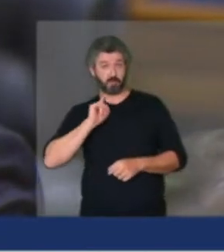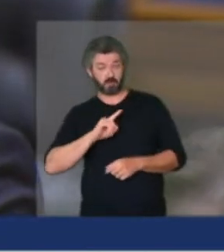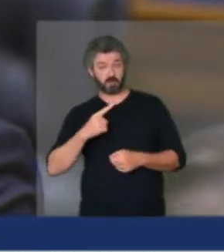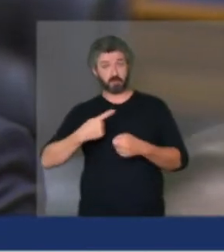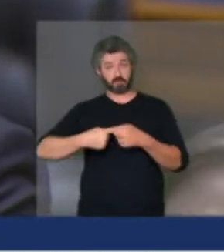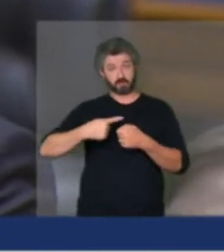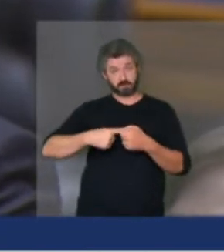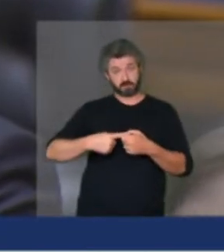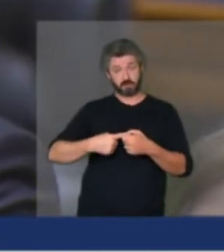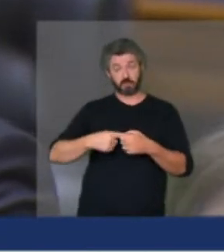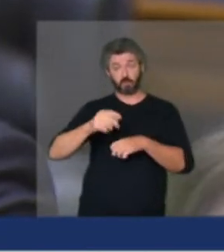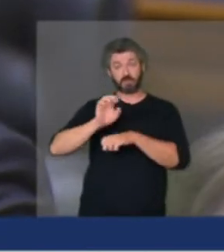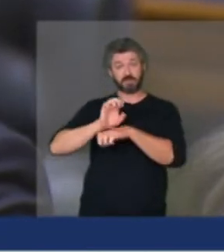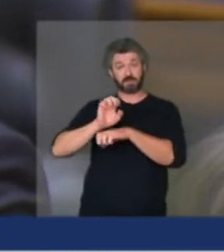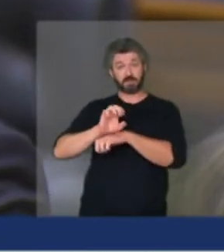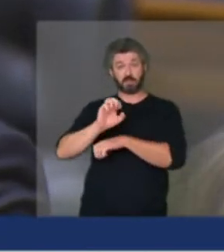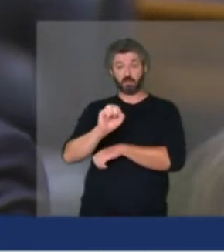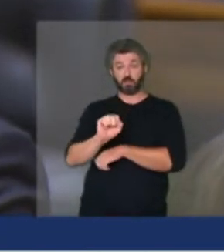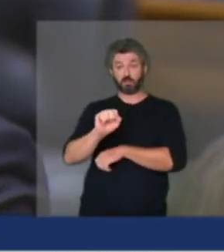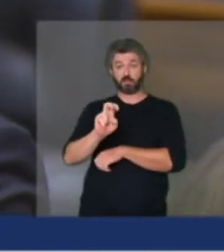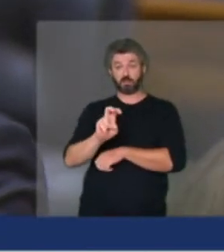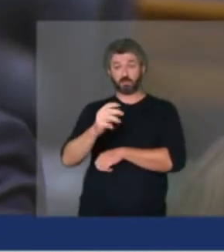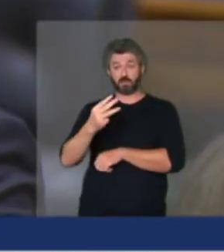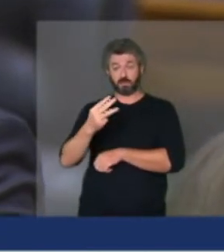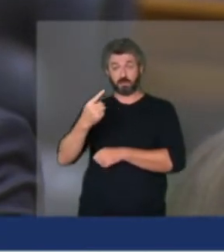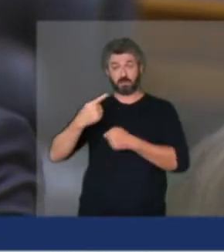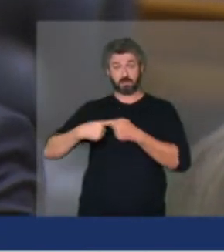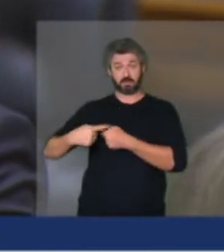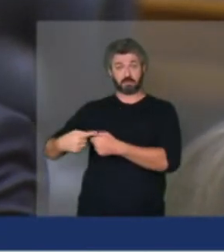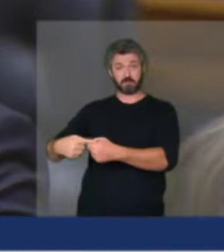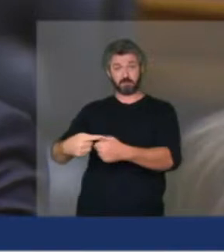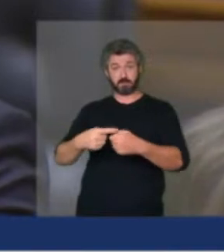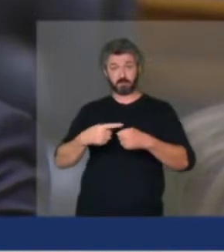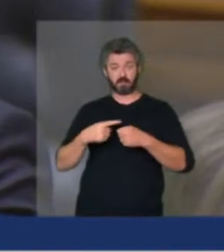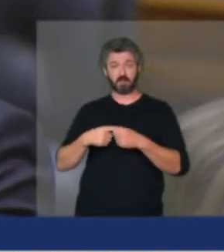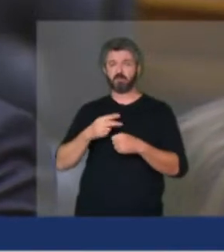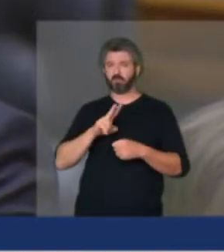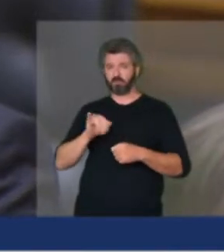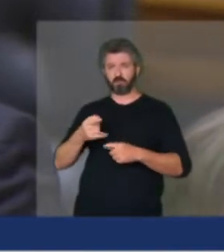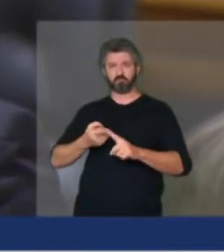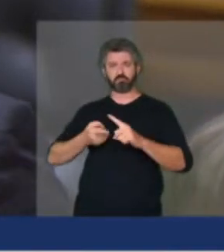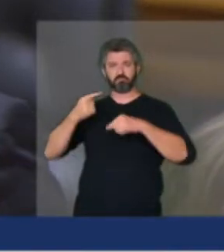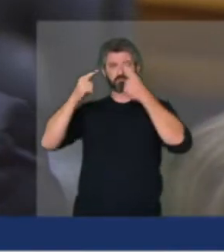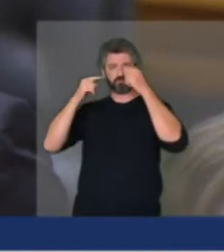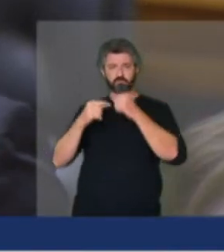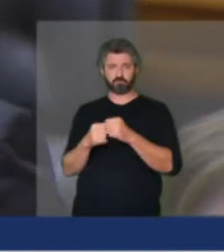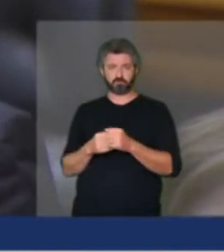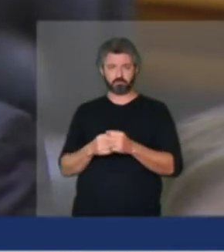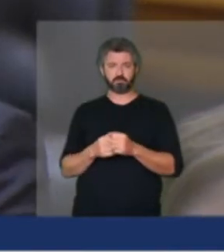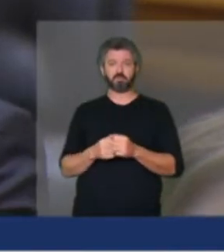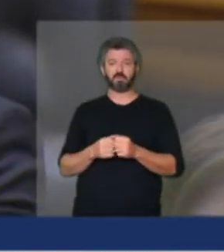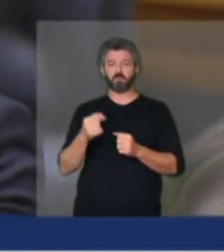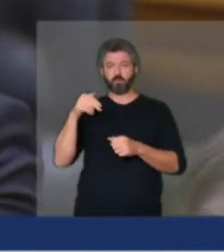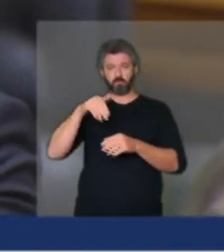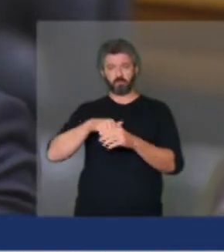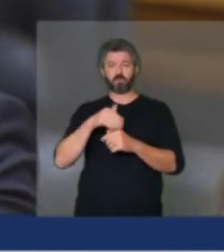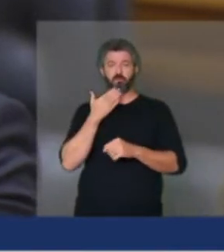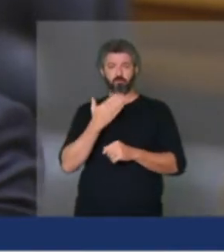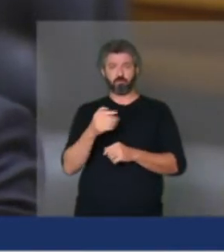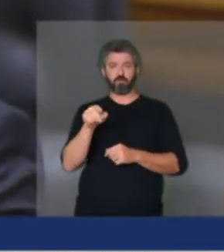ESTADO QUE TEM 853 MUNICÍPIOS PROSPERARÁCOM A VOTAÇÃO FAVORÁVEL QUE TEREMOS DESTA PEC. MUITO OBRIGADO É PREFEITA MARIA LÚCIA POR PRESENCIAR ESSE MOMENTO